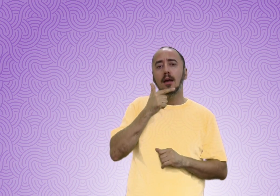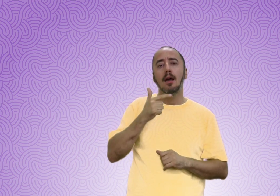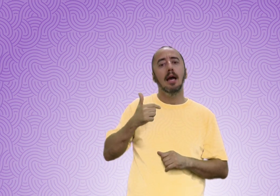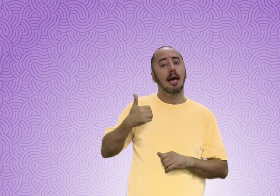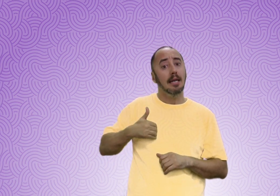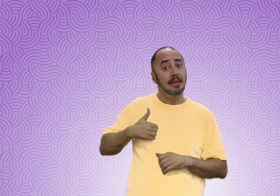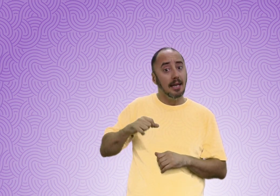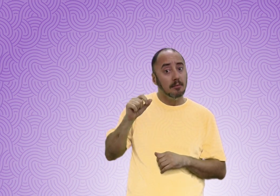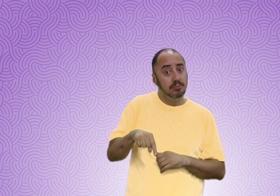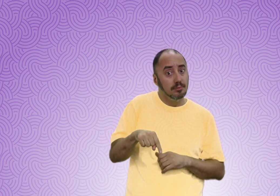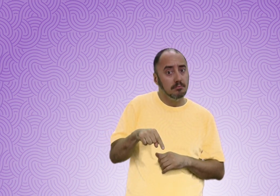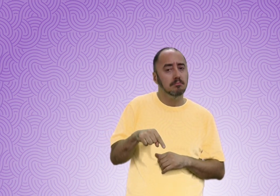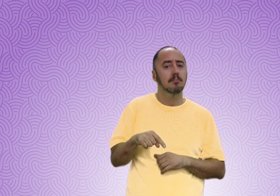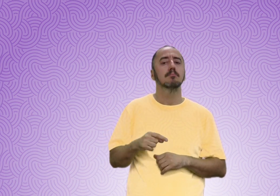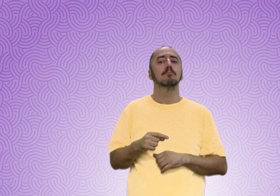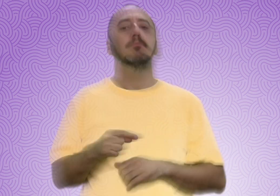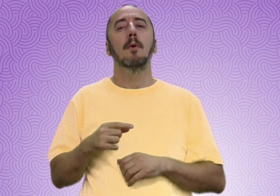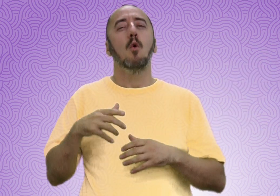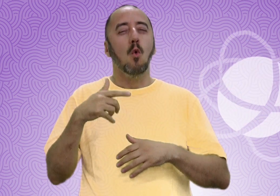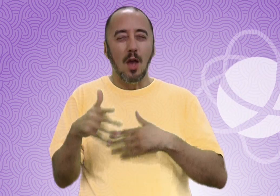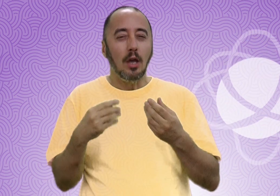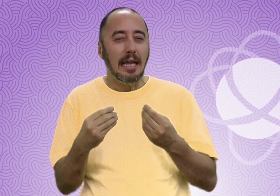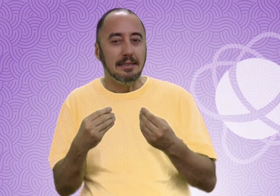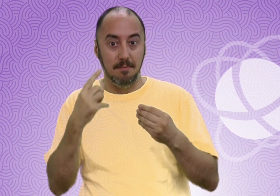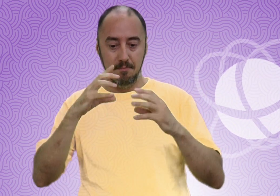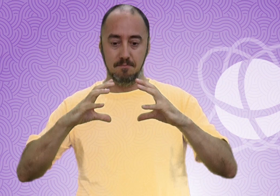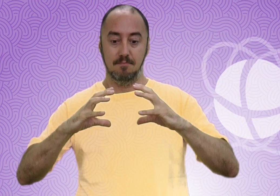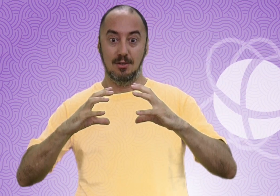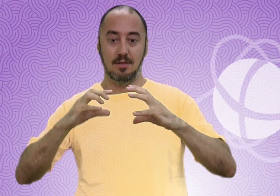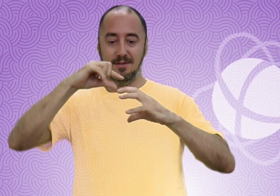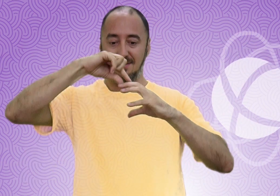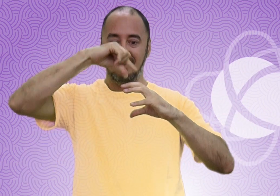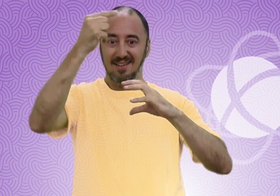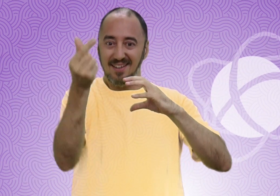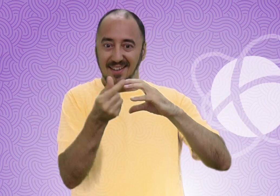Durante el siglo XVII, acá en Argentina, se comenzó a jugar con un Pato,